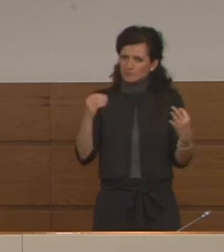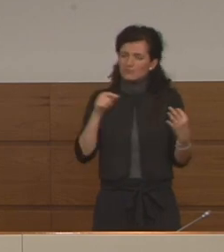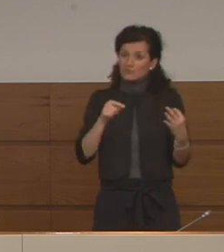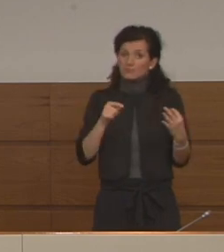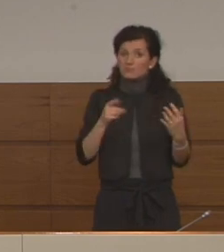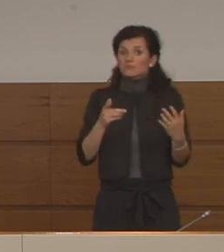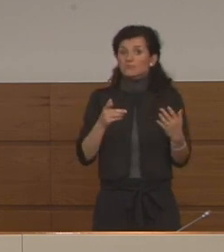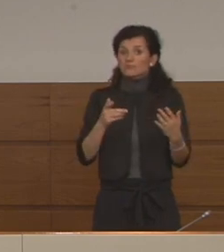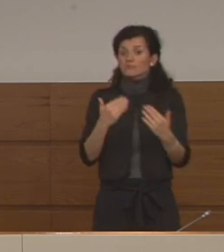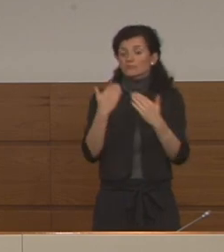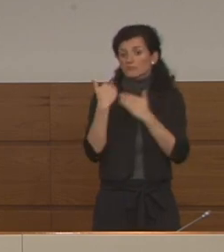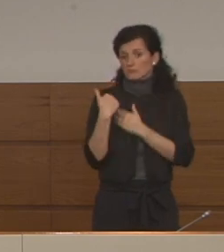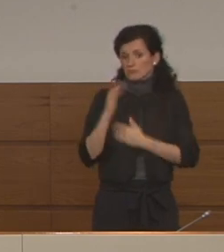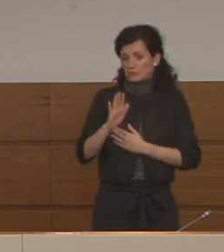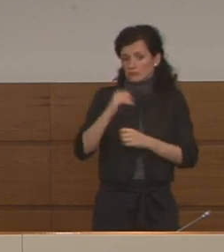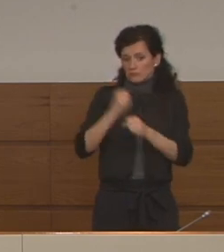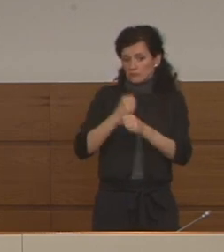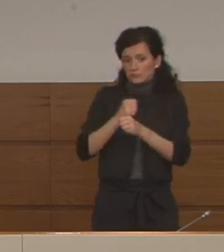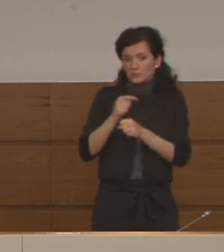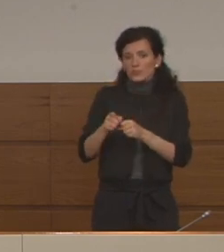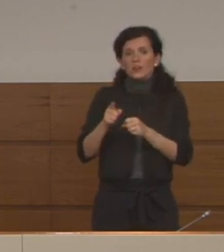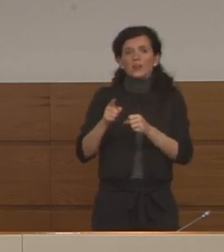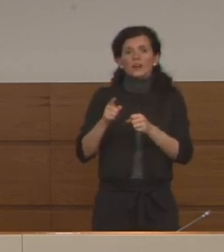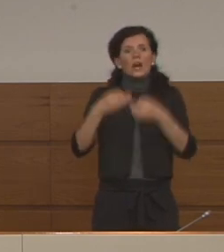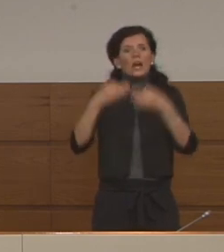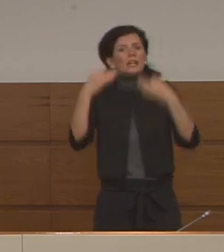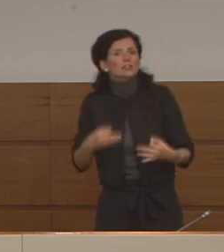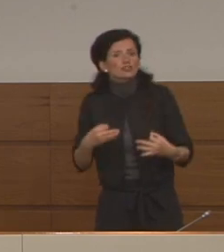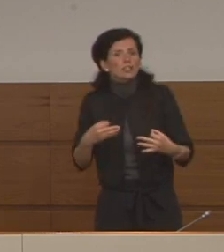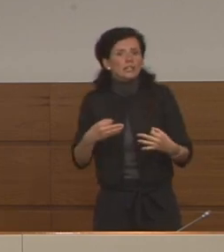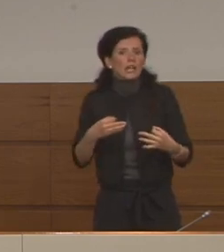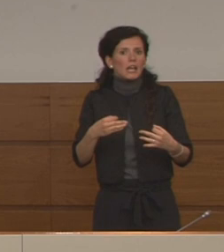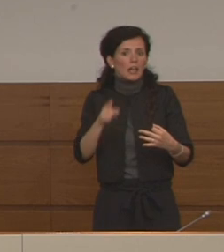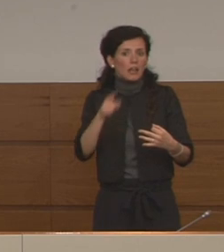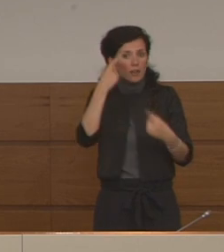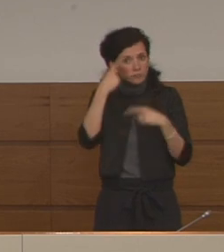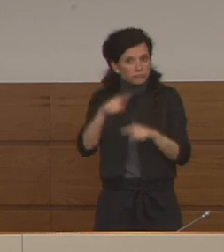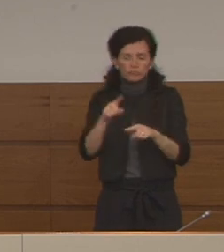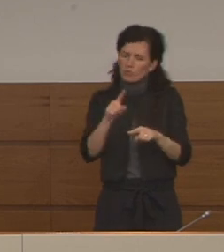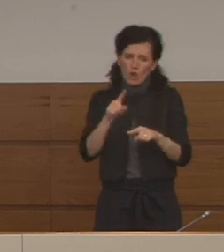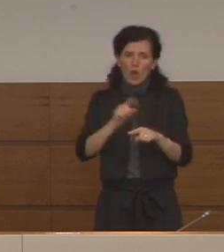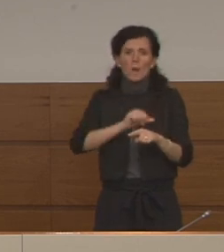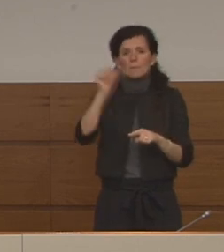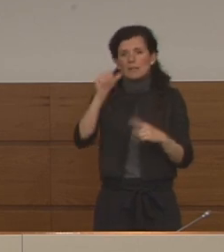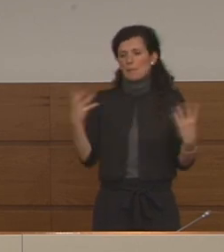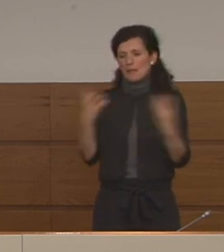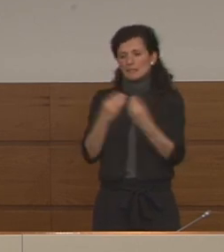fattispecie non è che potrà decidere. Deve ovviamente rapportarsi prima col Comitato Tecnico Scientifico e poi col Governo.